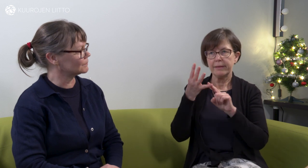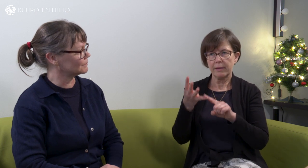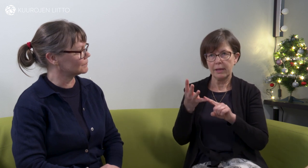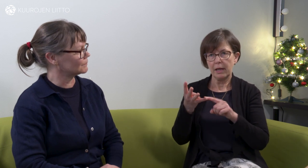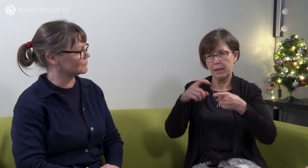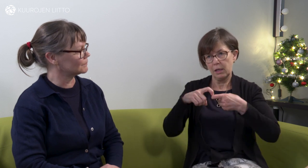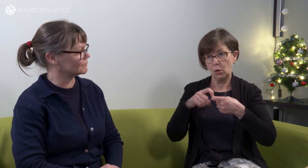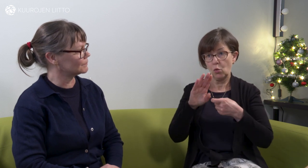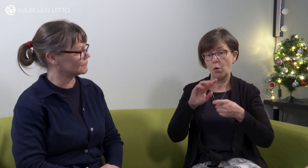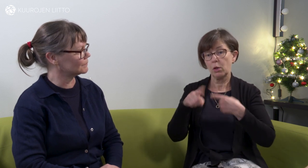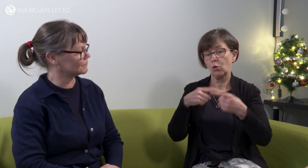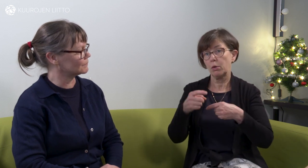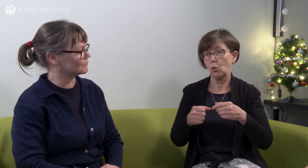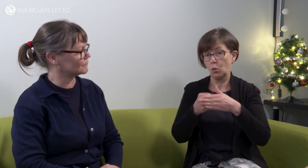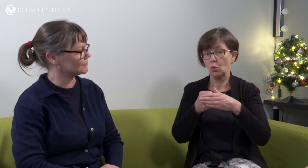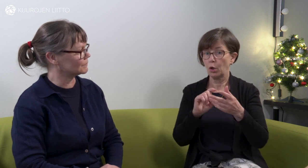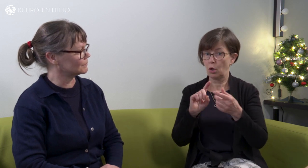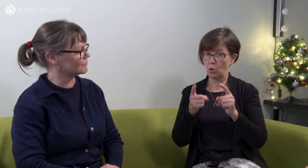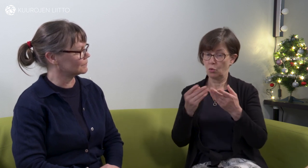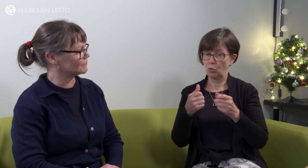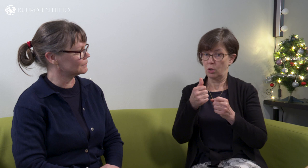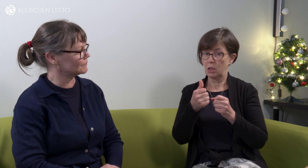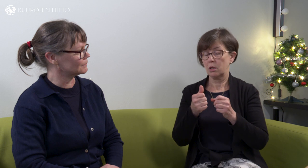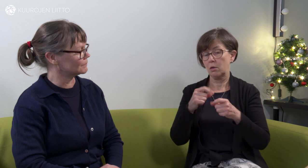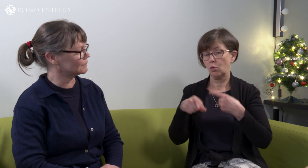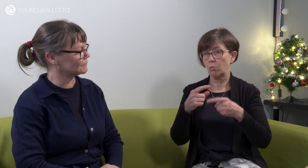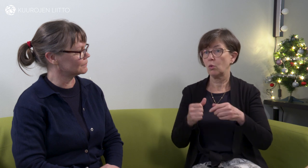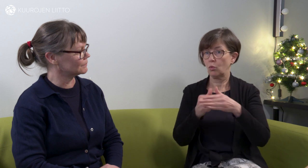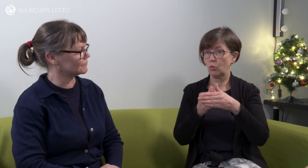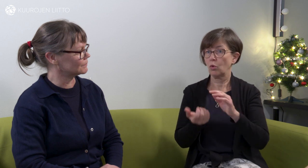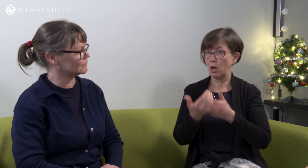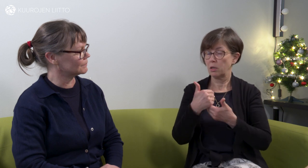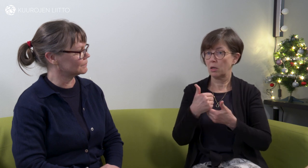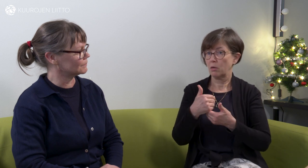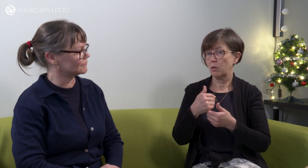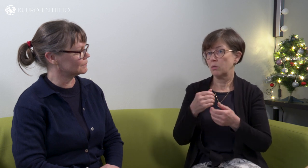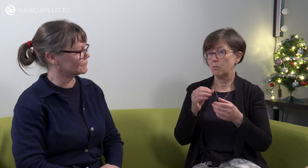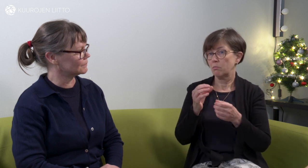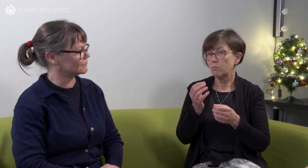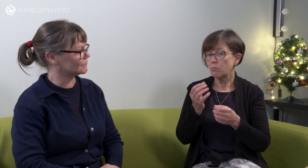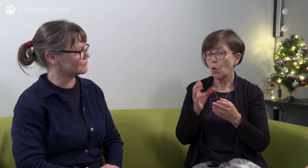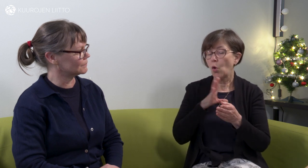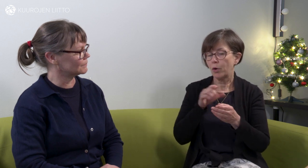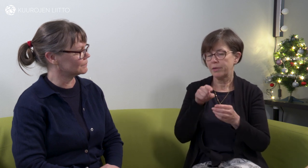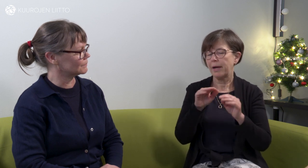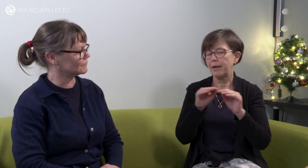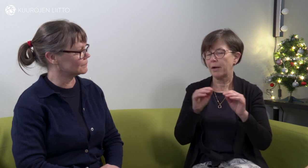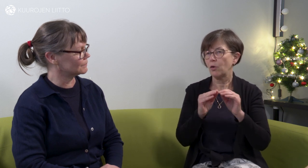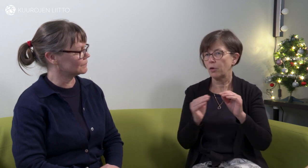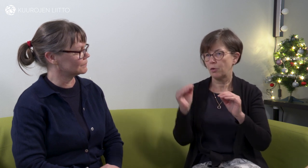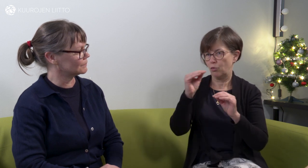Myös toimeentulotuen piirissä olevia asiakkaita autetaan sähkölaskujen kanssa.